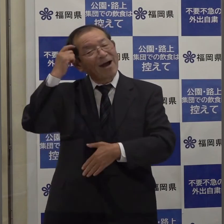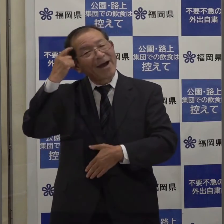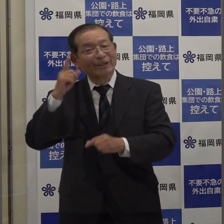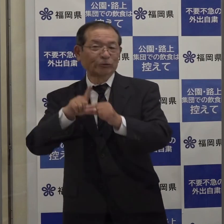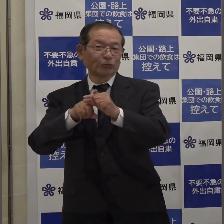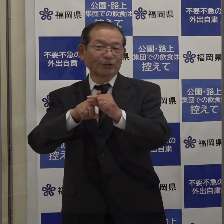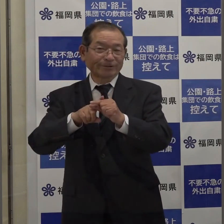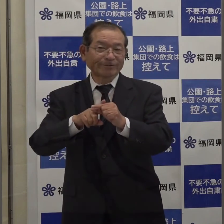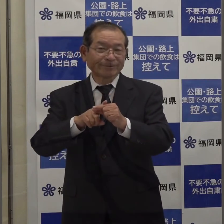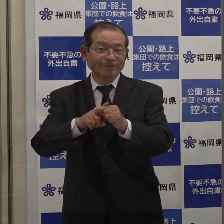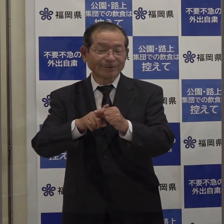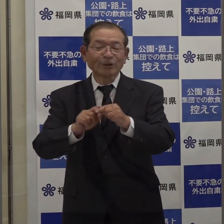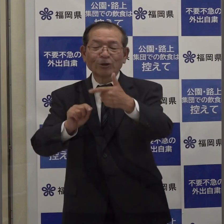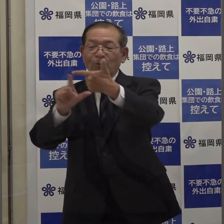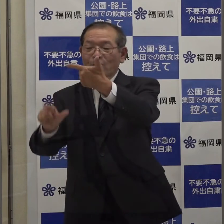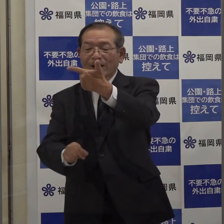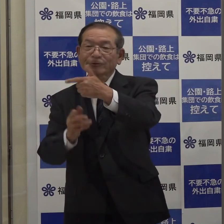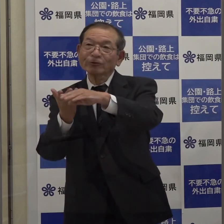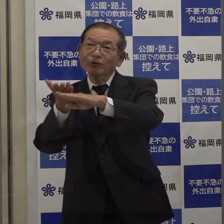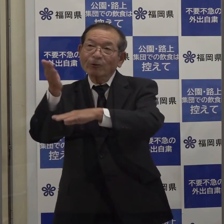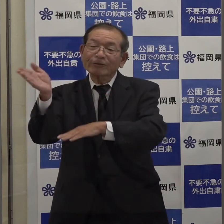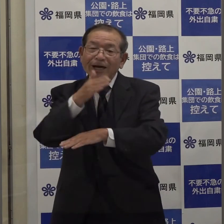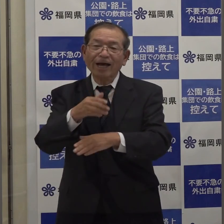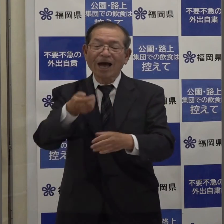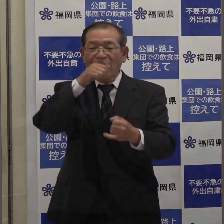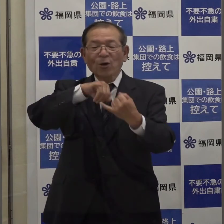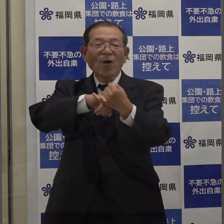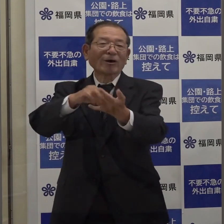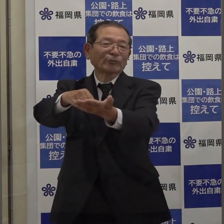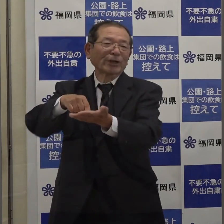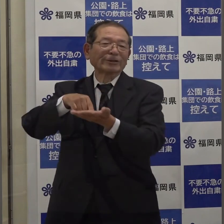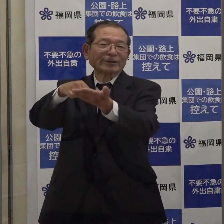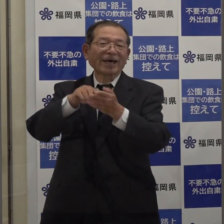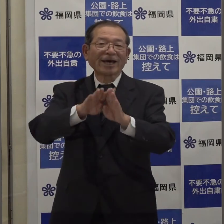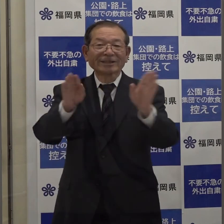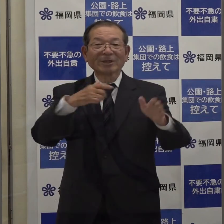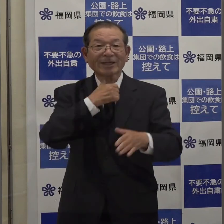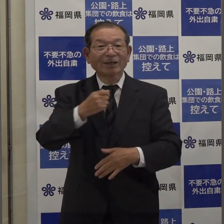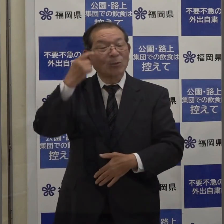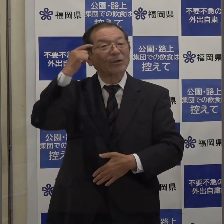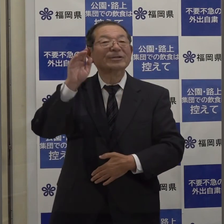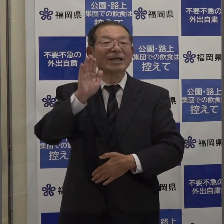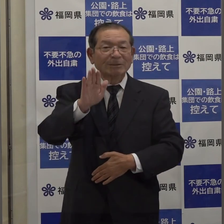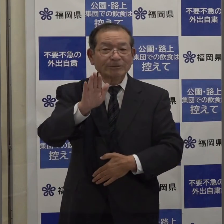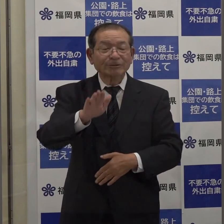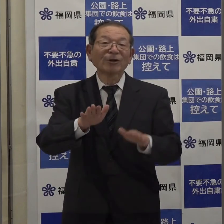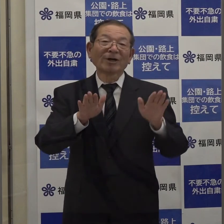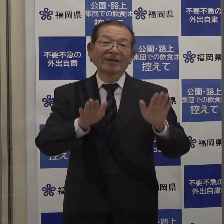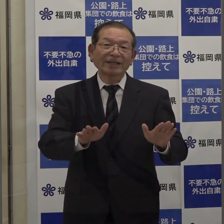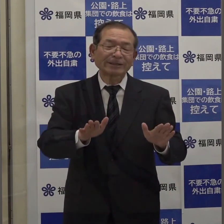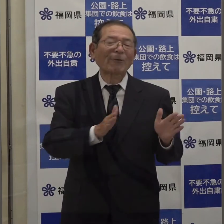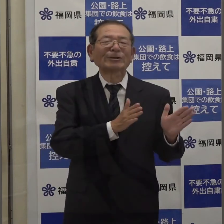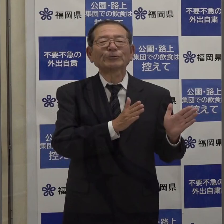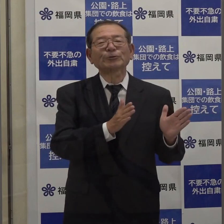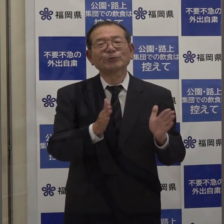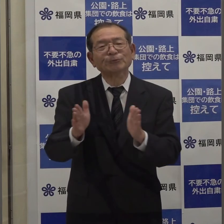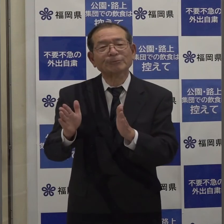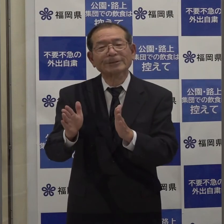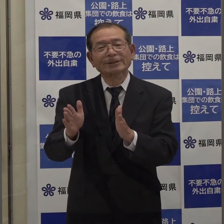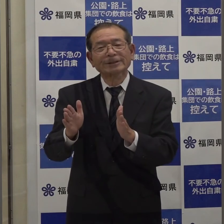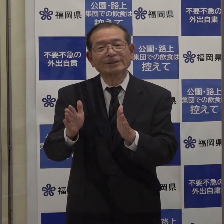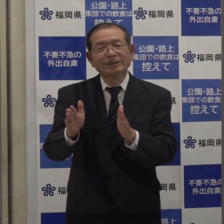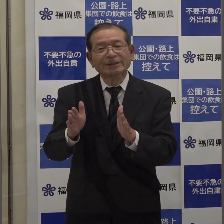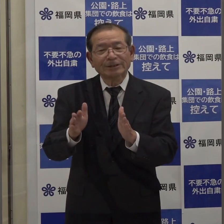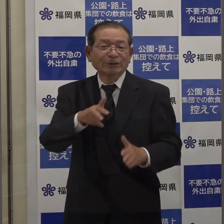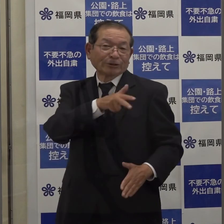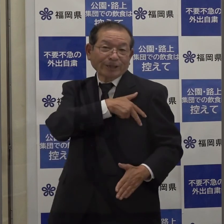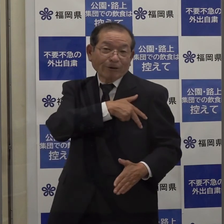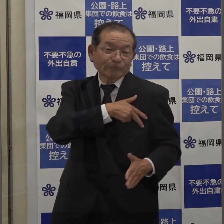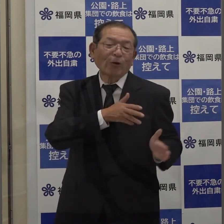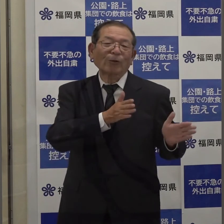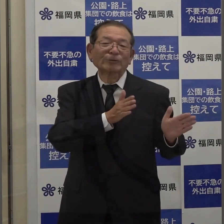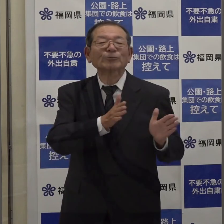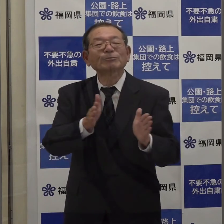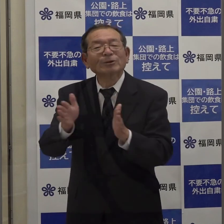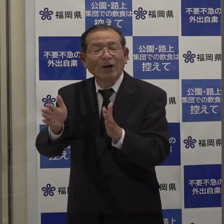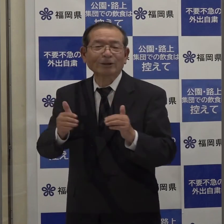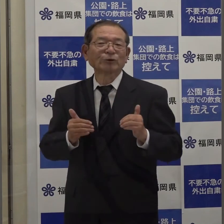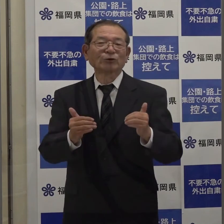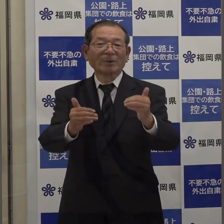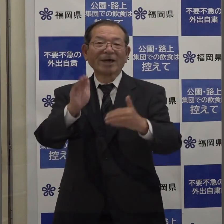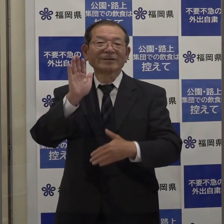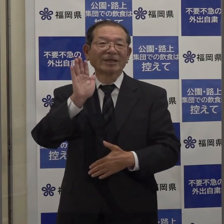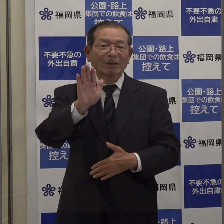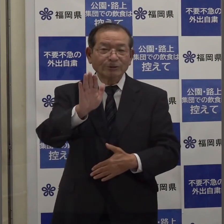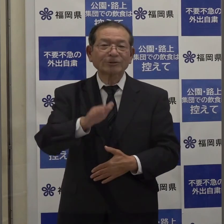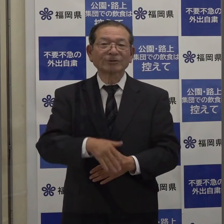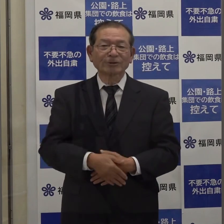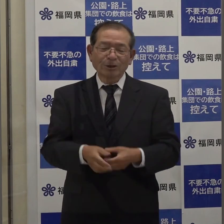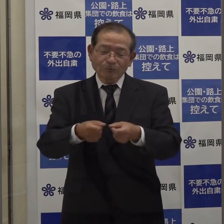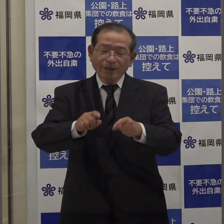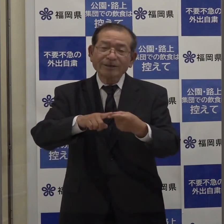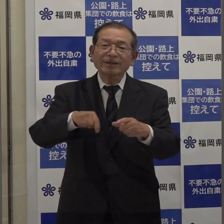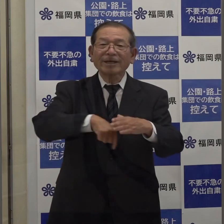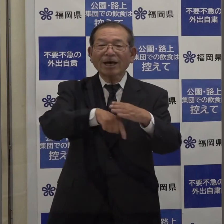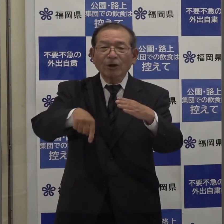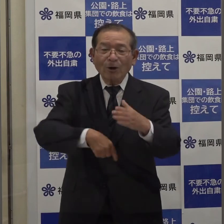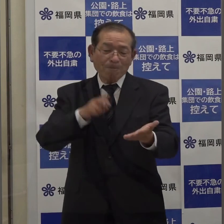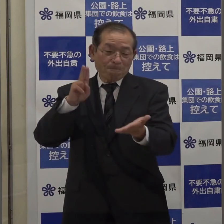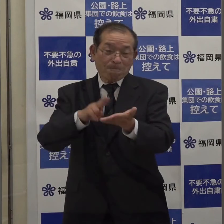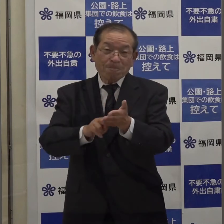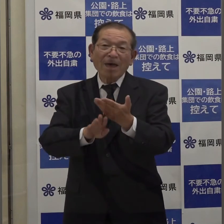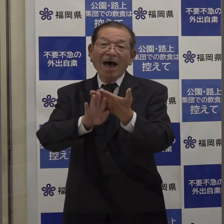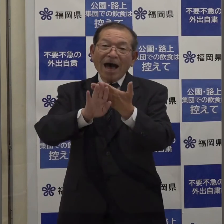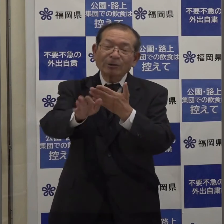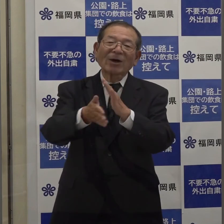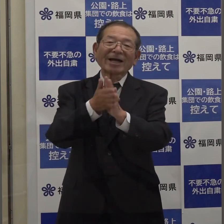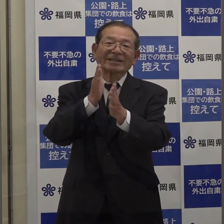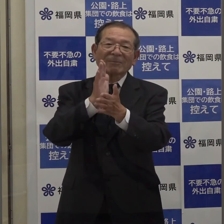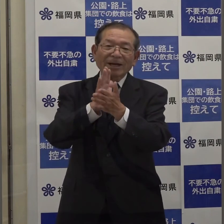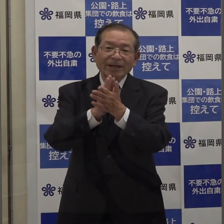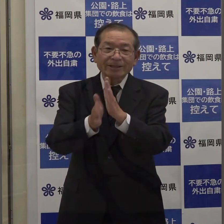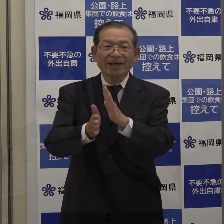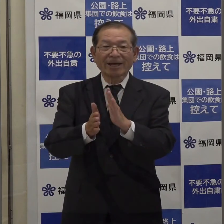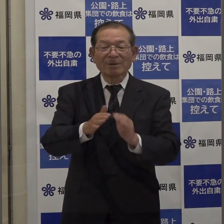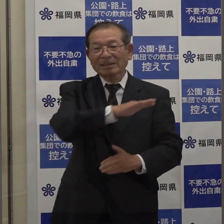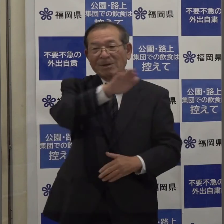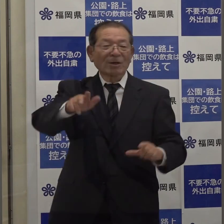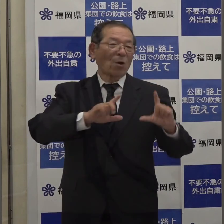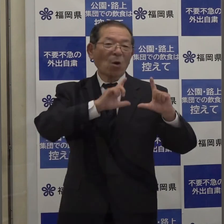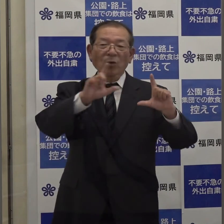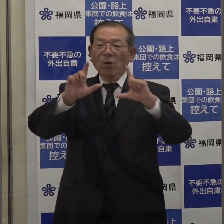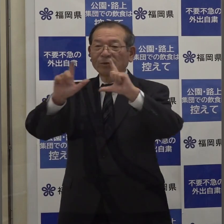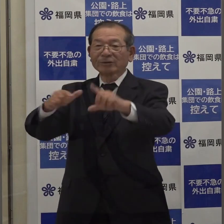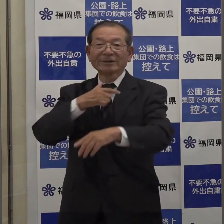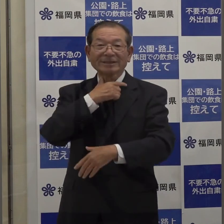６月上旬から予約の受付を開始したいと考え 現在準備を進めており 詳細については決定次第 改めてお知らせします